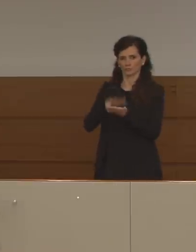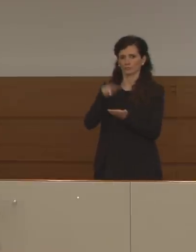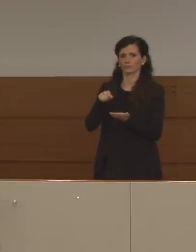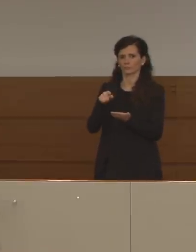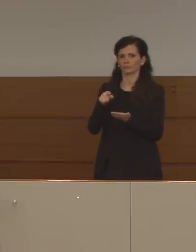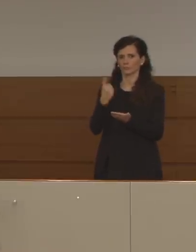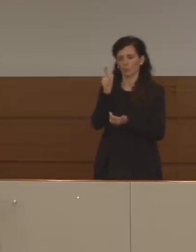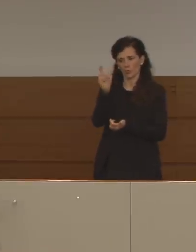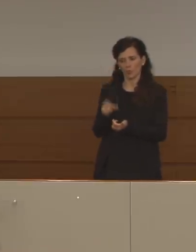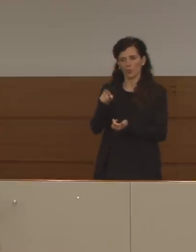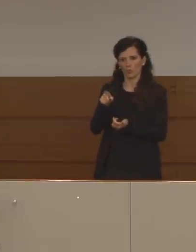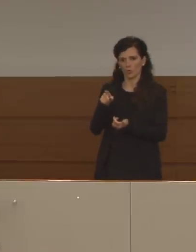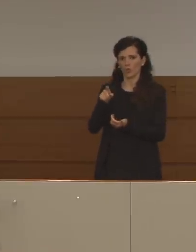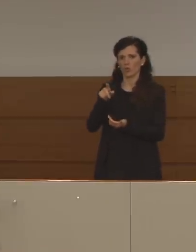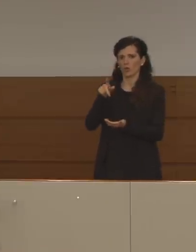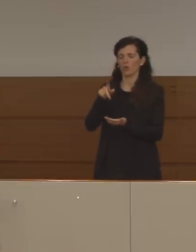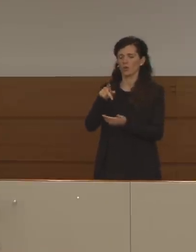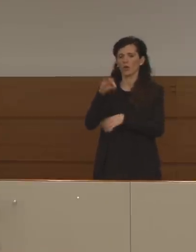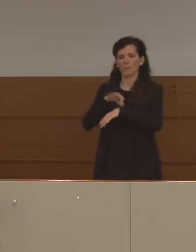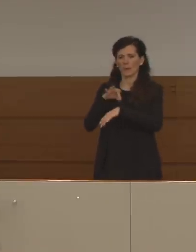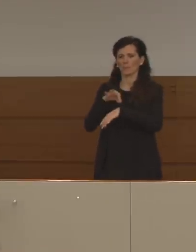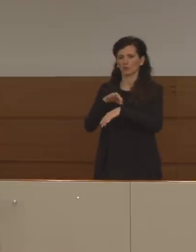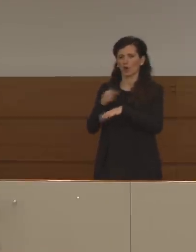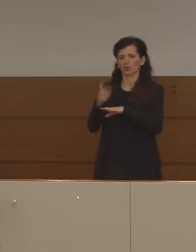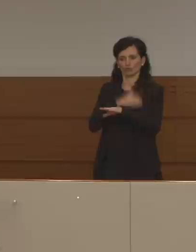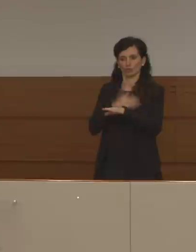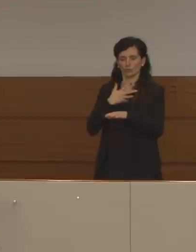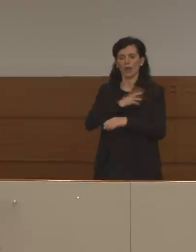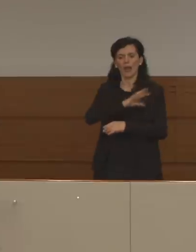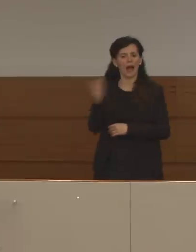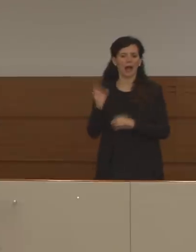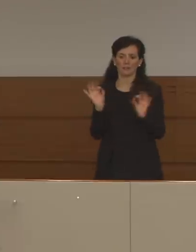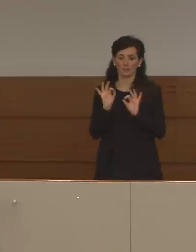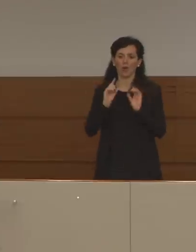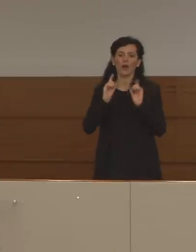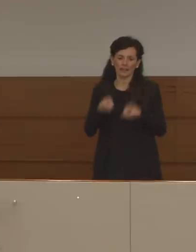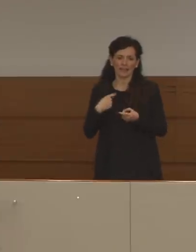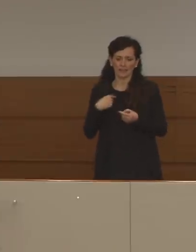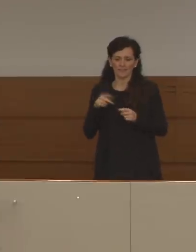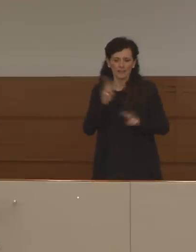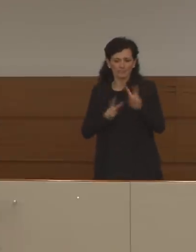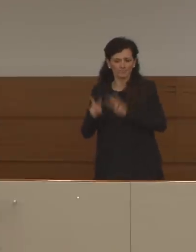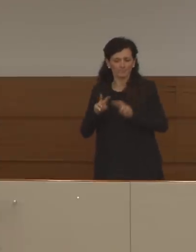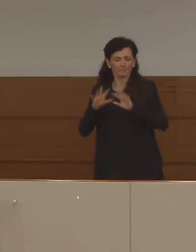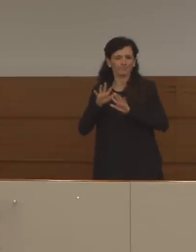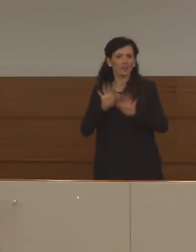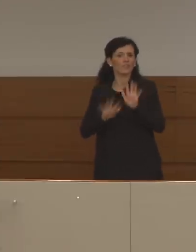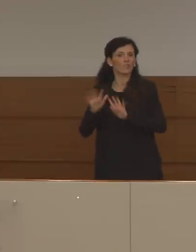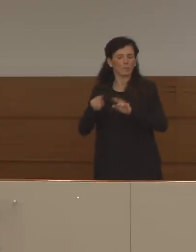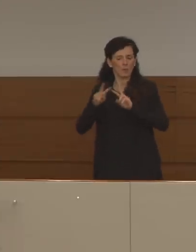risultano, tuttavia ancora dobbiamo prendere informazioni su uno di questi decessi, questi non vengono dall'analisi delle